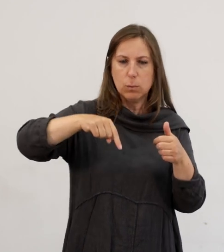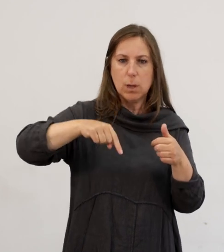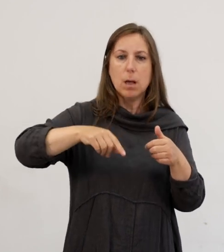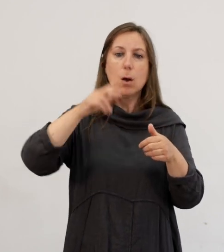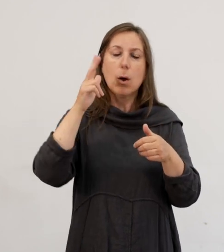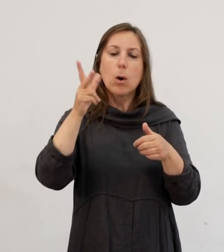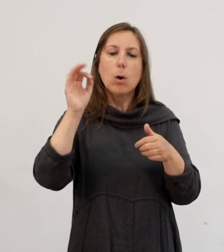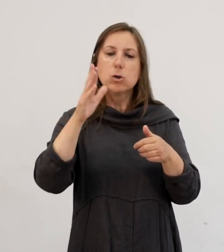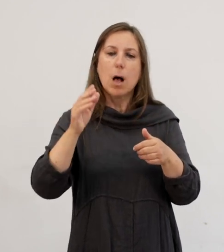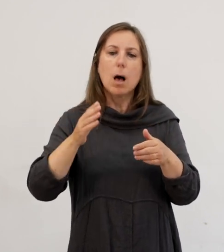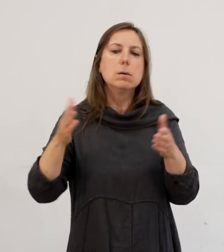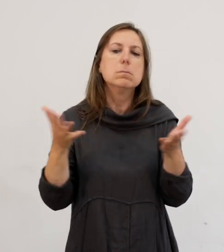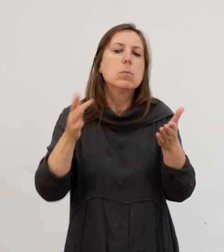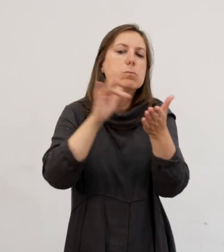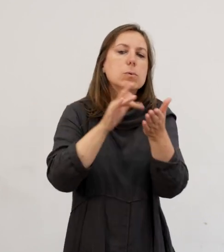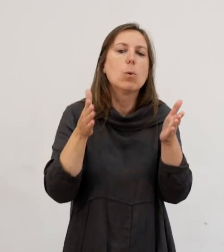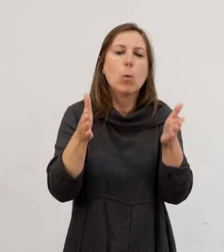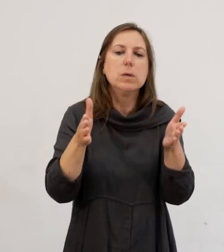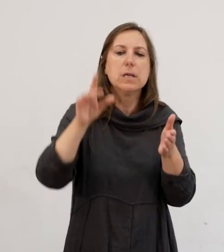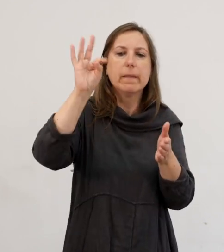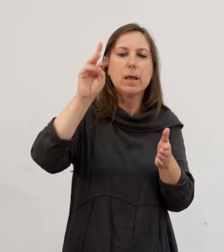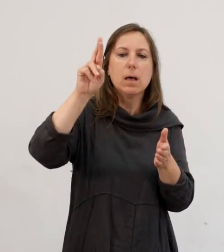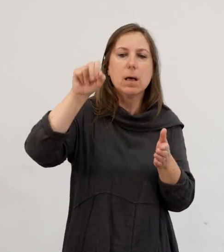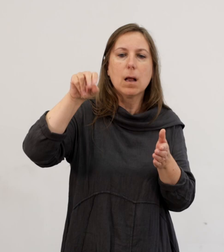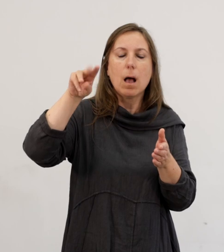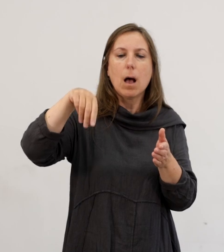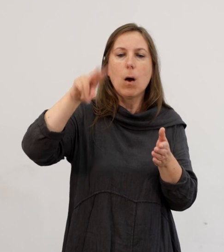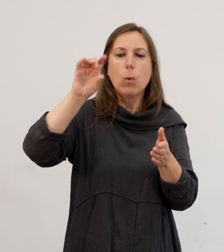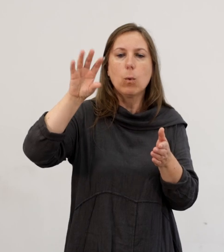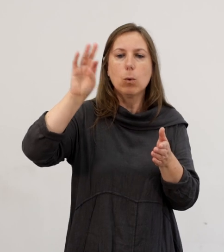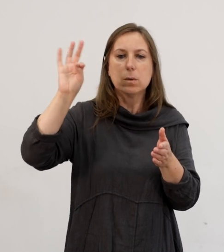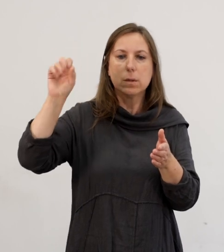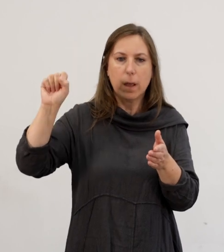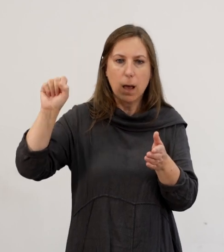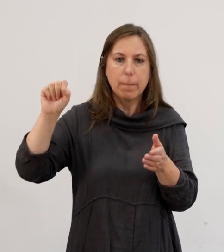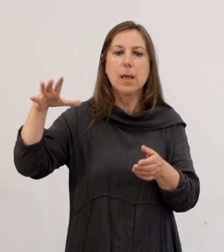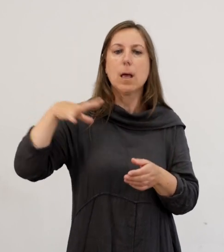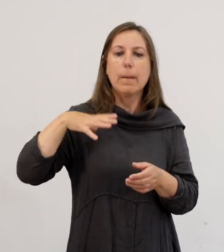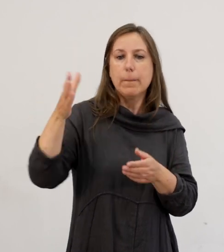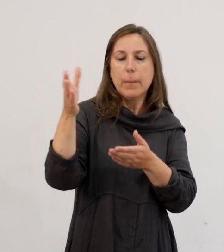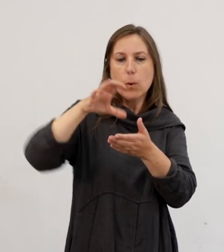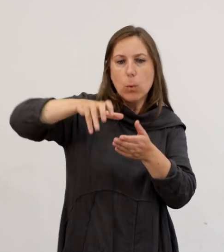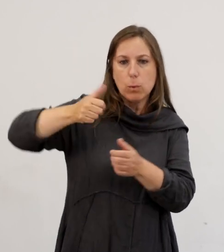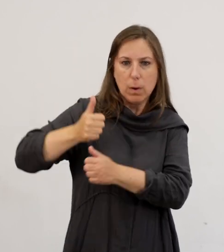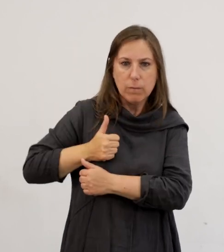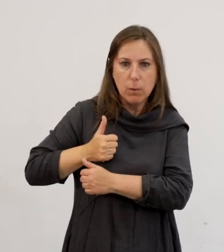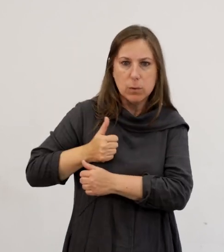To im białostoczanie ufundowali sztandar bojowy, który został wręczony dowódcy przez